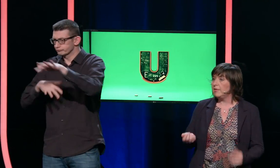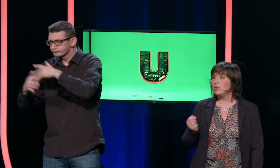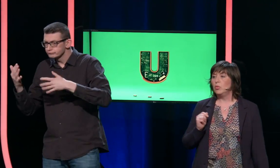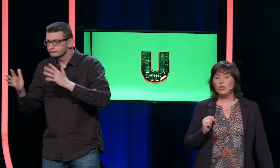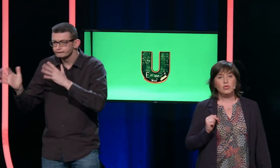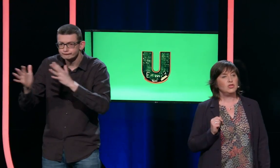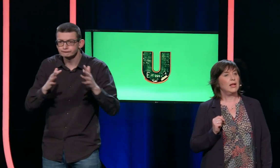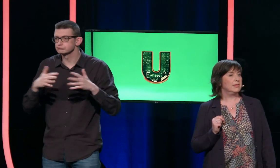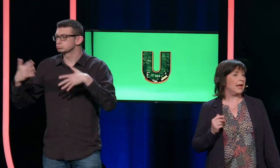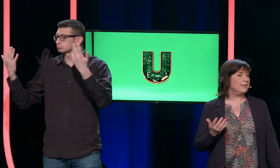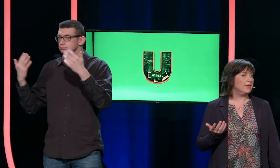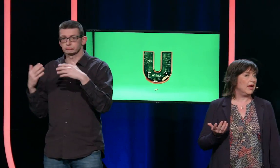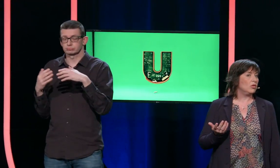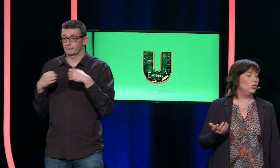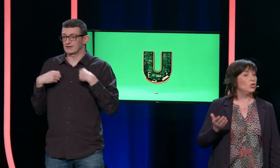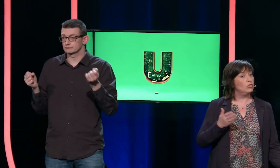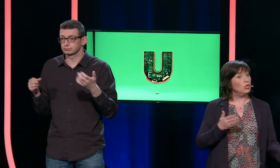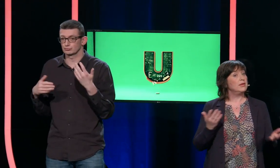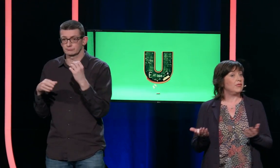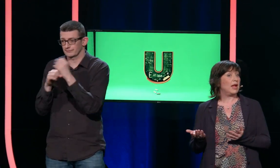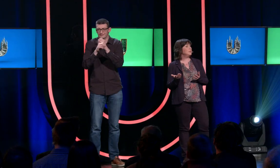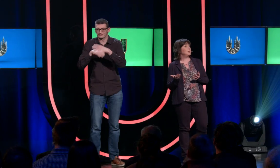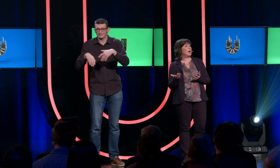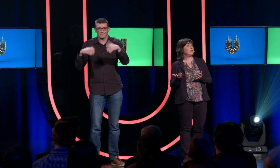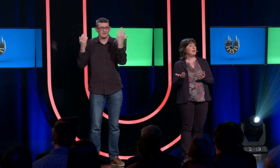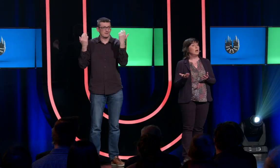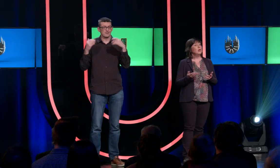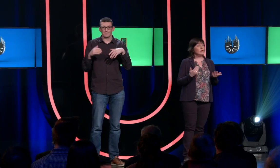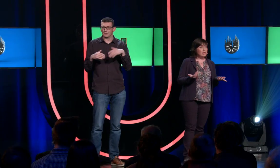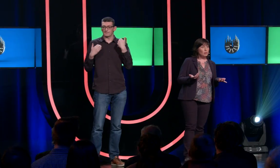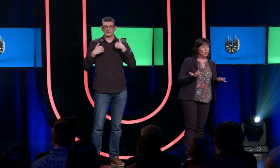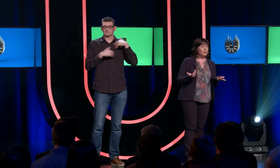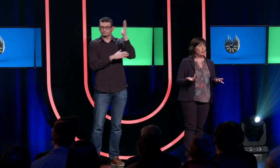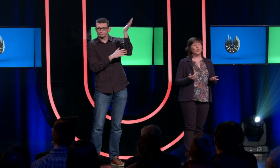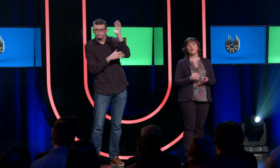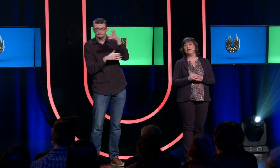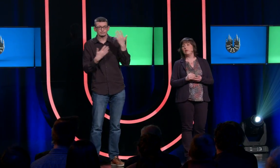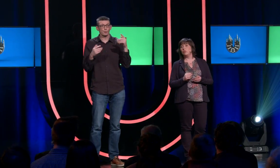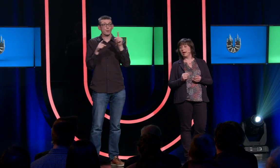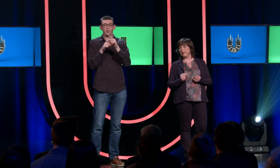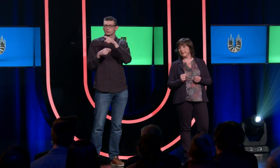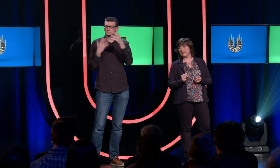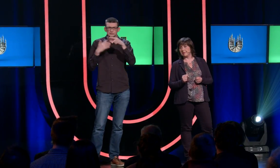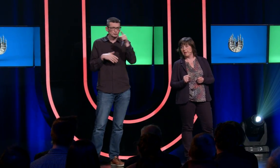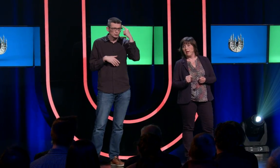en dat wordt al een aantal jaren getolkt naar Vlaamse Gebarentaal zodat het ook voor dove kinderen toegankelijk is.